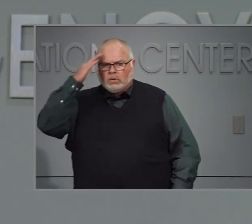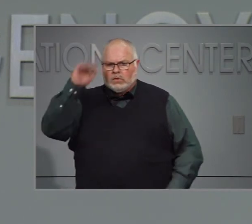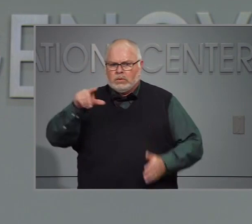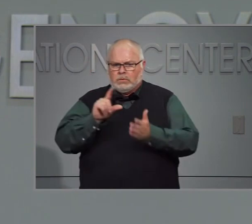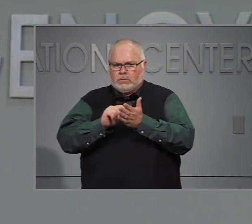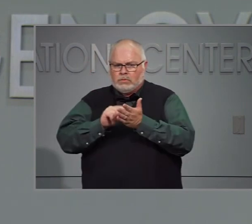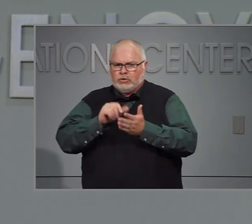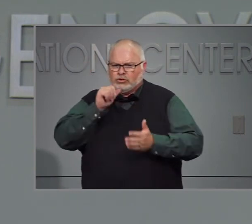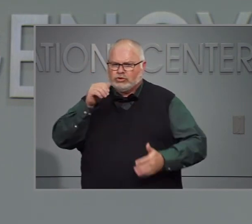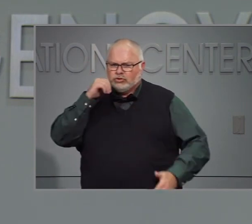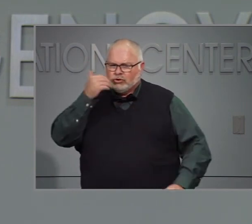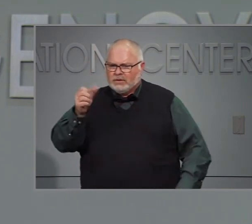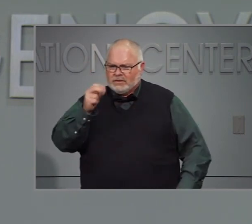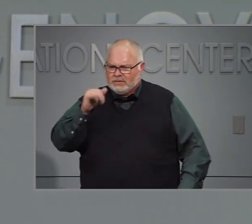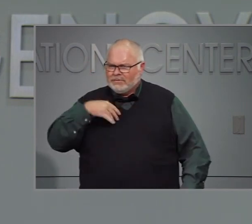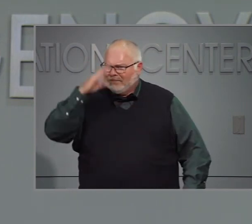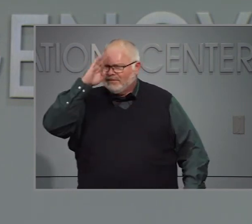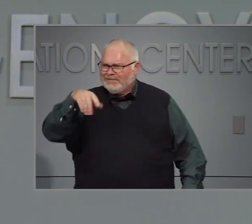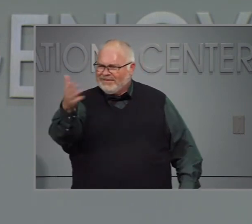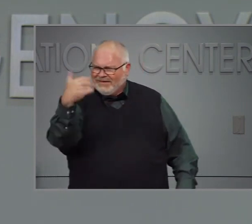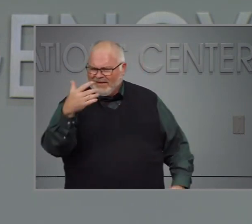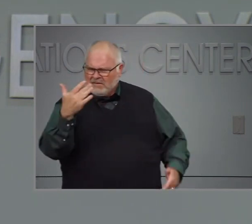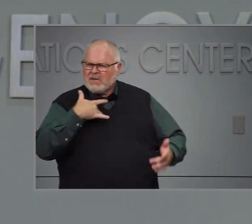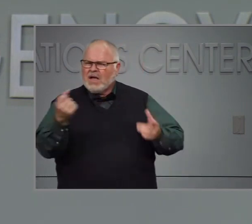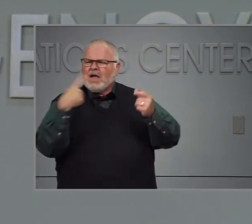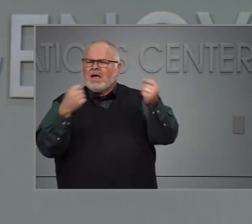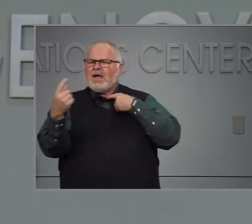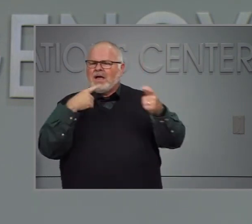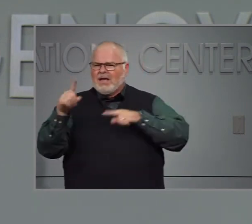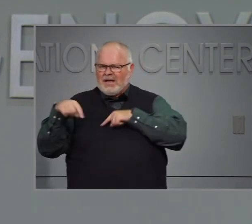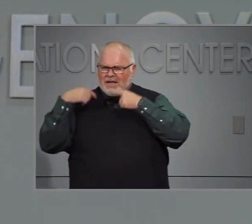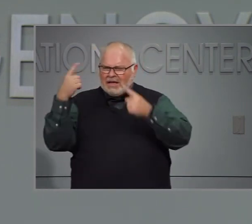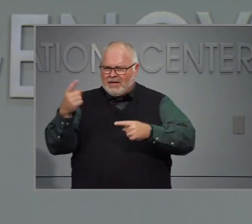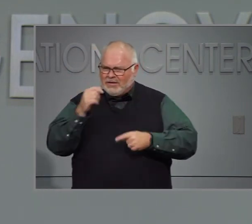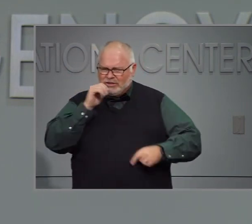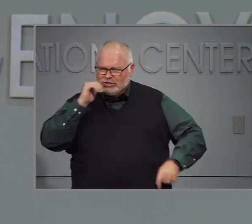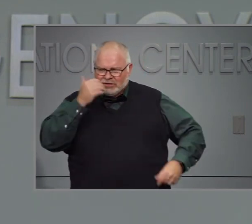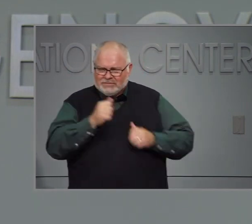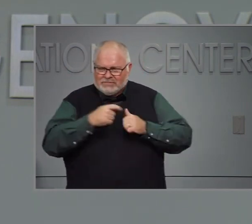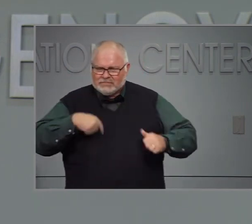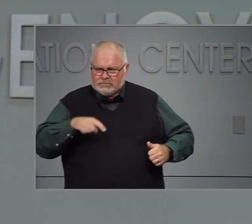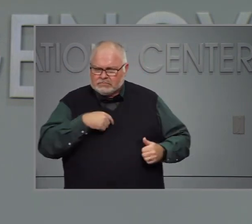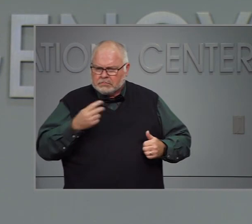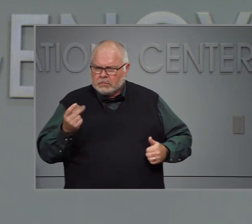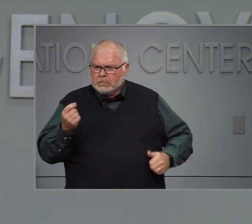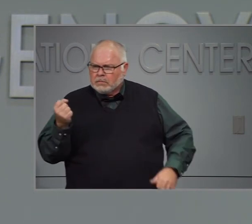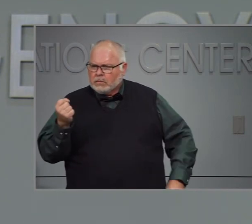Pensé que los reporteros no no son. No les da pena asi que.